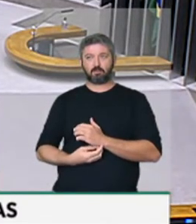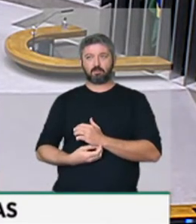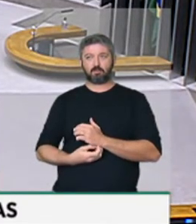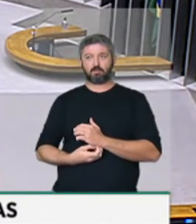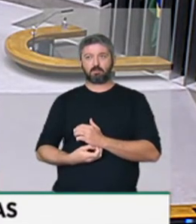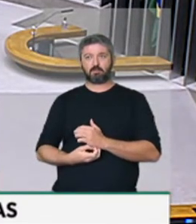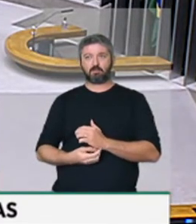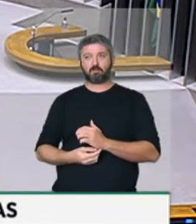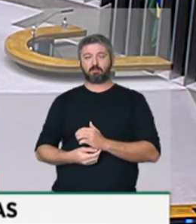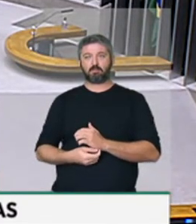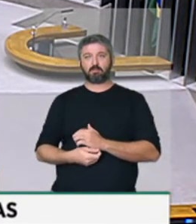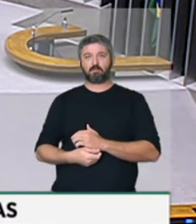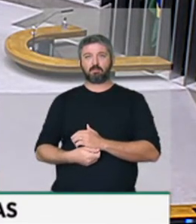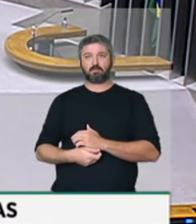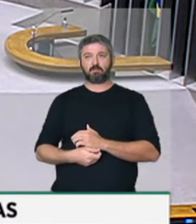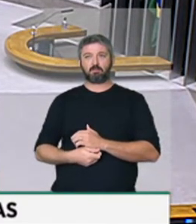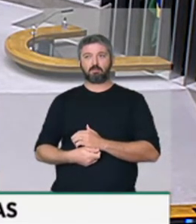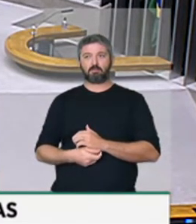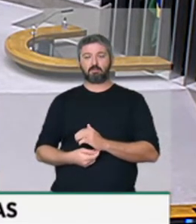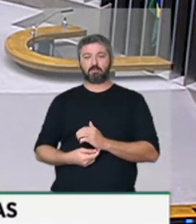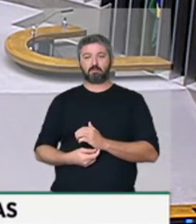DE BAIXA RENDA. POR ISSO, É IMPORTANTE ENCERRAR E VOTAR